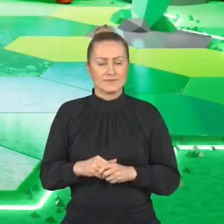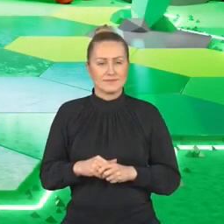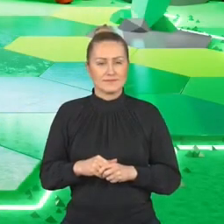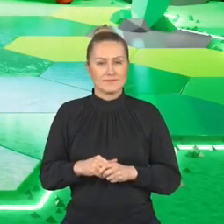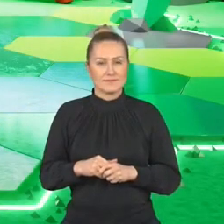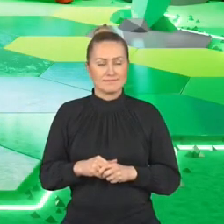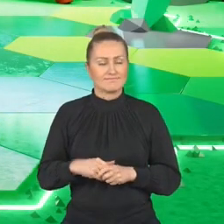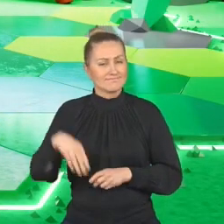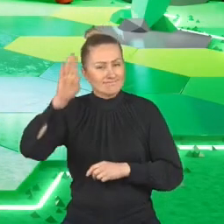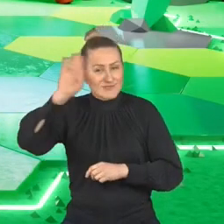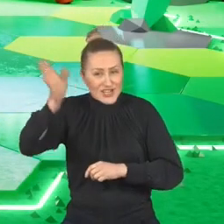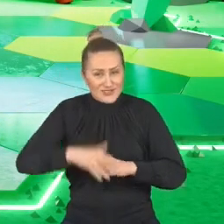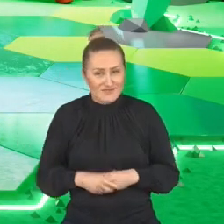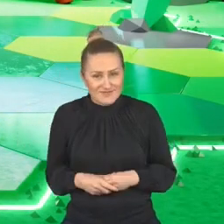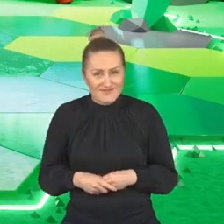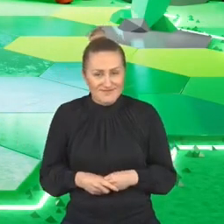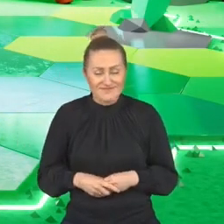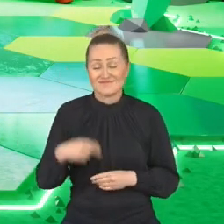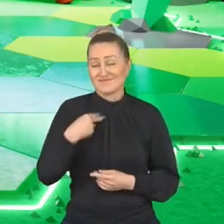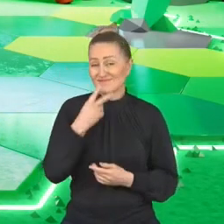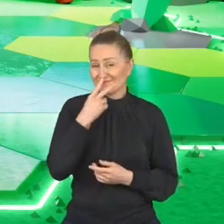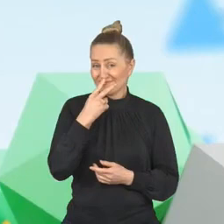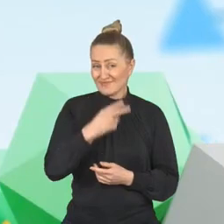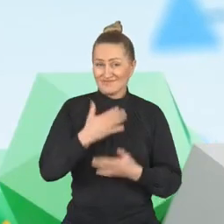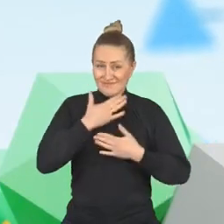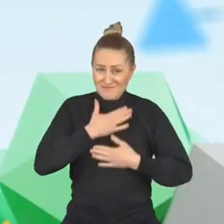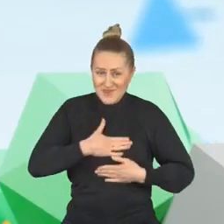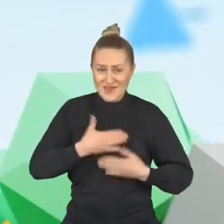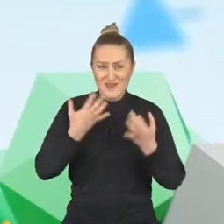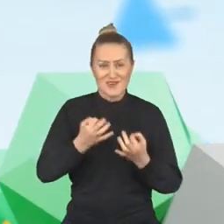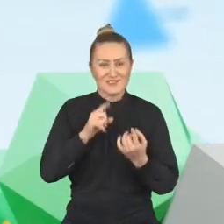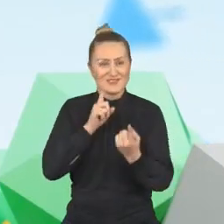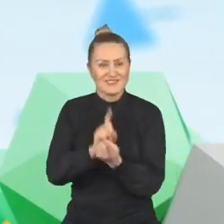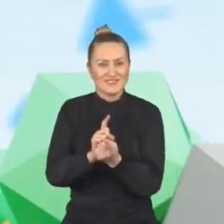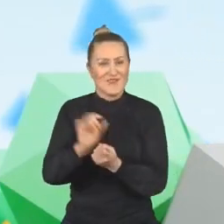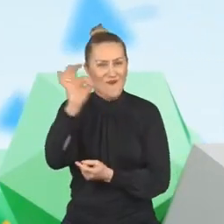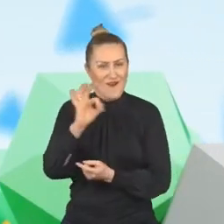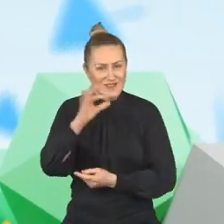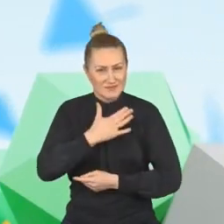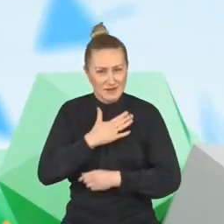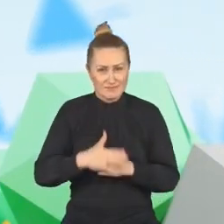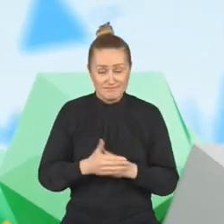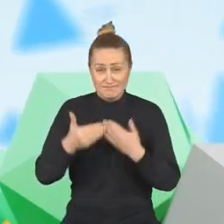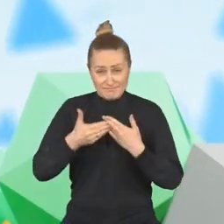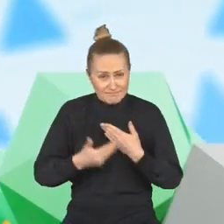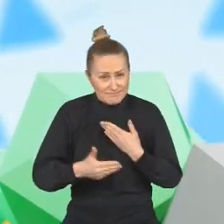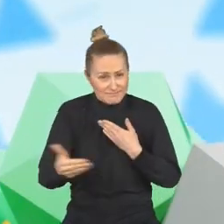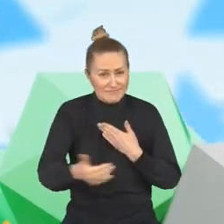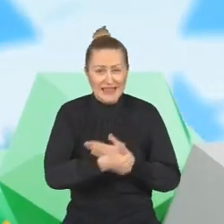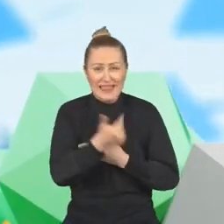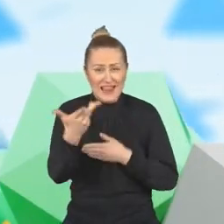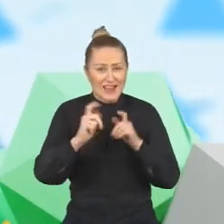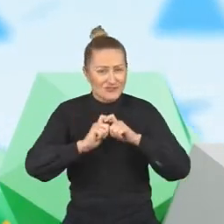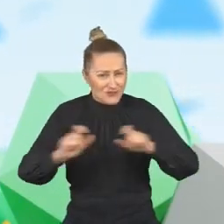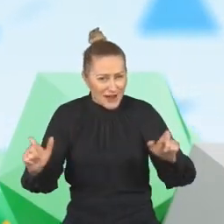Cześć! Jest mi niezmiernie miło, że mamy okazję się dzisiaj spotkać. W ciągu najbliższych kilku krótkich chwil chciałbym poruszyć z Wami